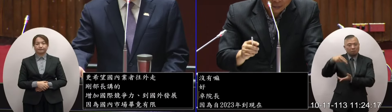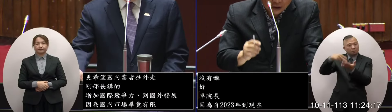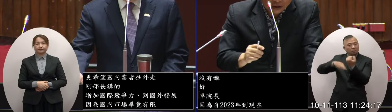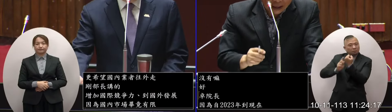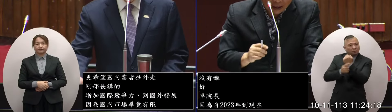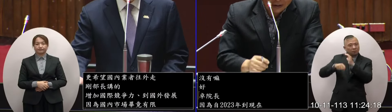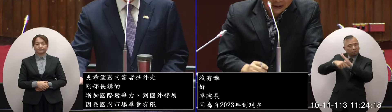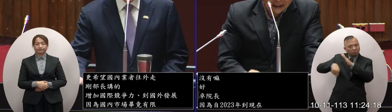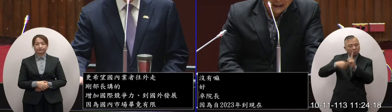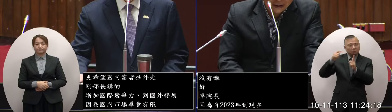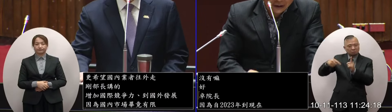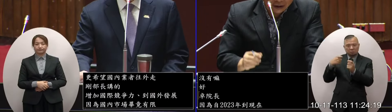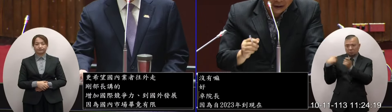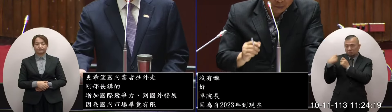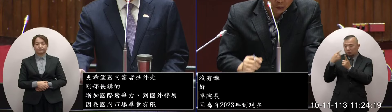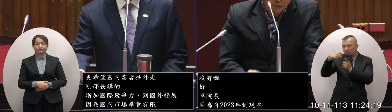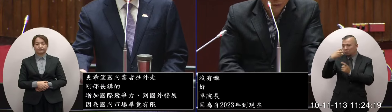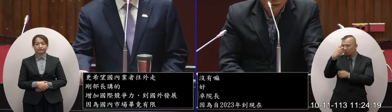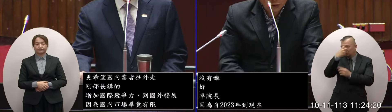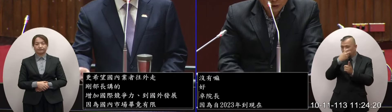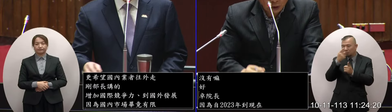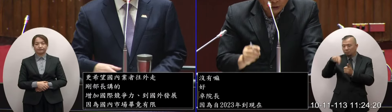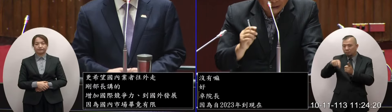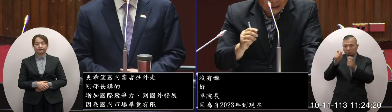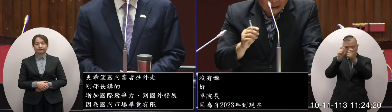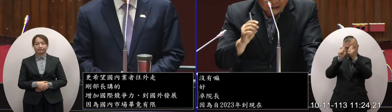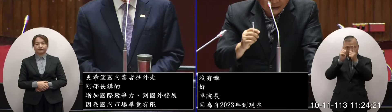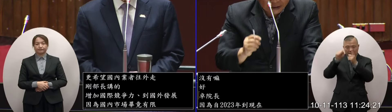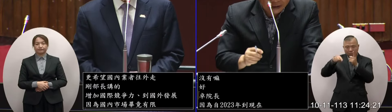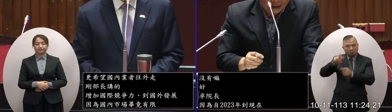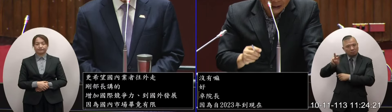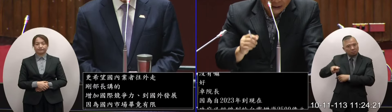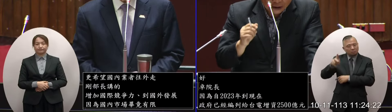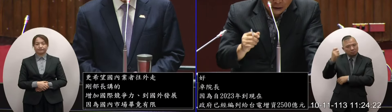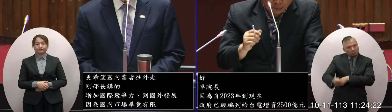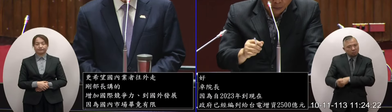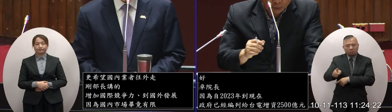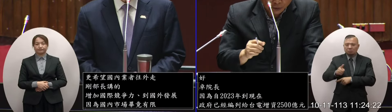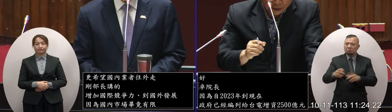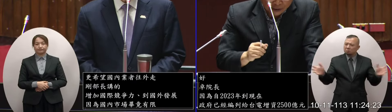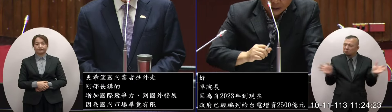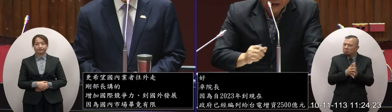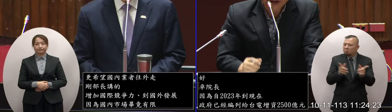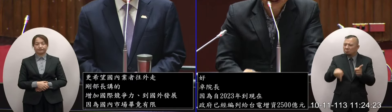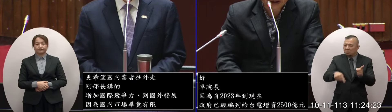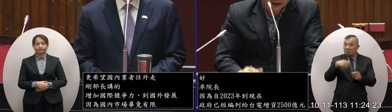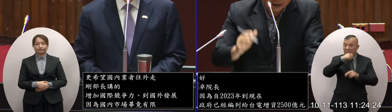即將要審查2000億的撥補 總計台電增資 以及撥補的累積金額